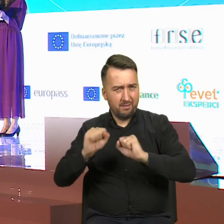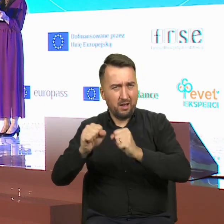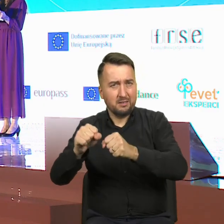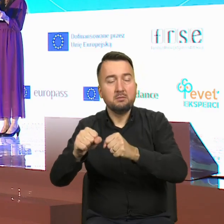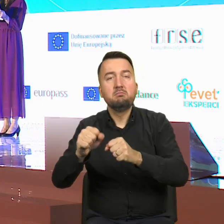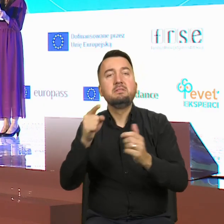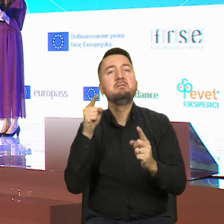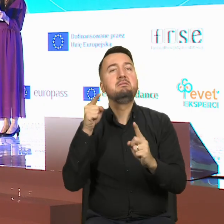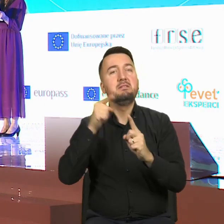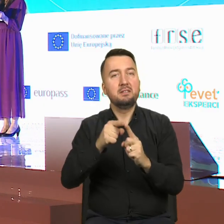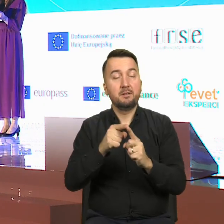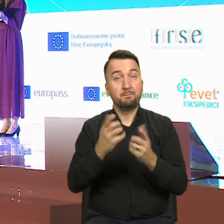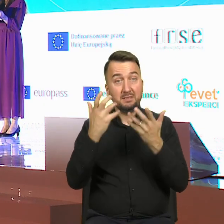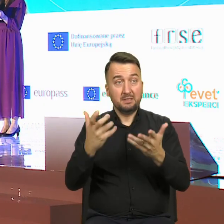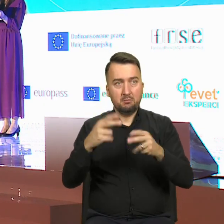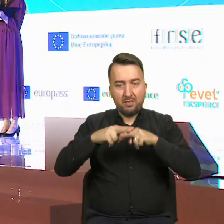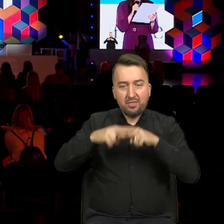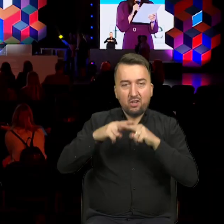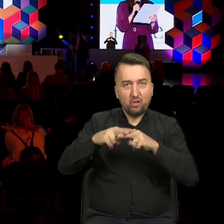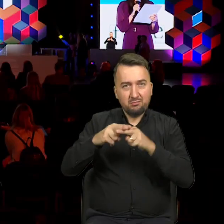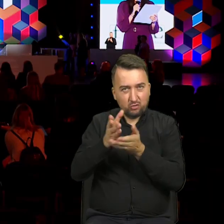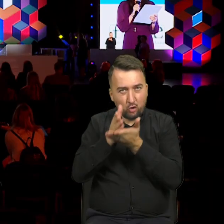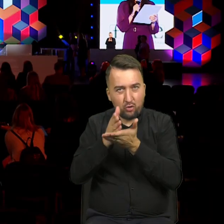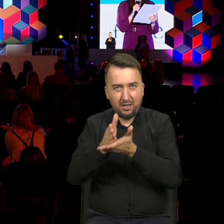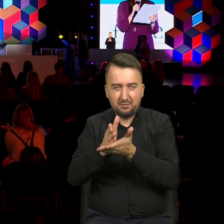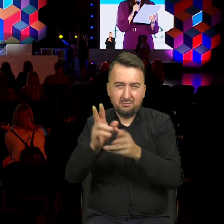których udało nam się pozyskać na Forum Edukacji Zawodowej Europass Euroguidance.